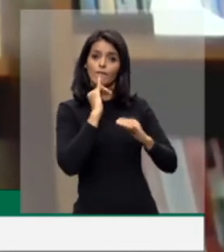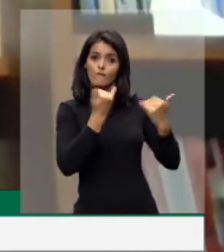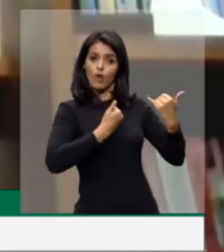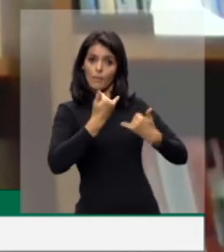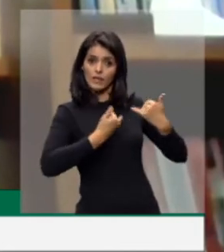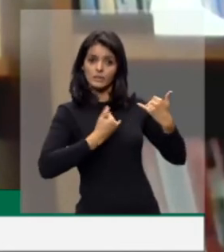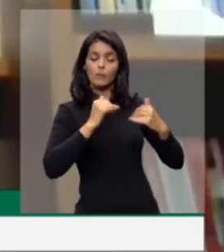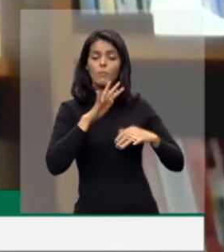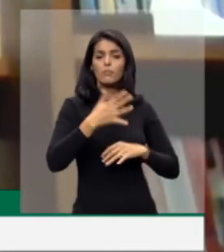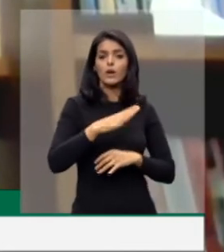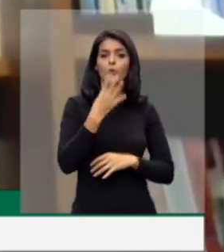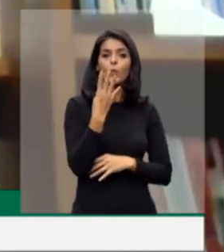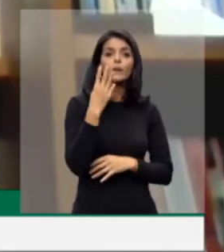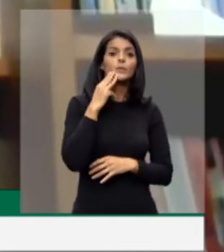O GASTO DE 20 DIAS, QUE NÓS